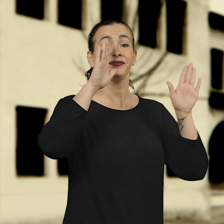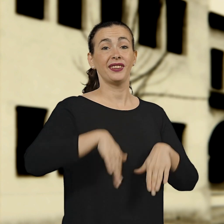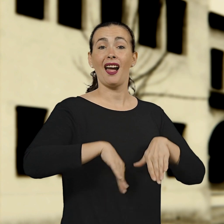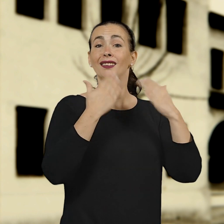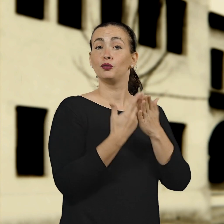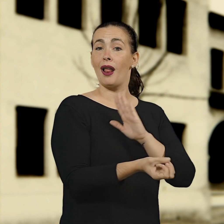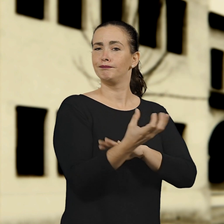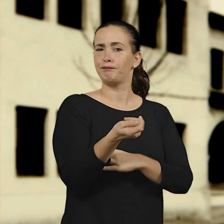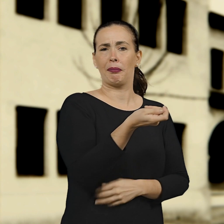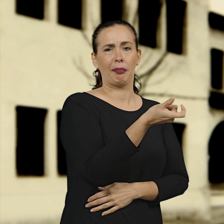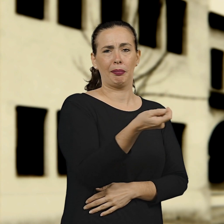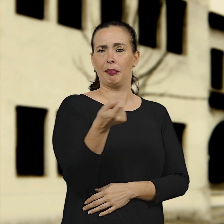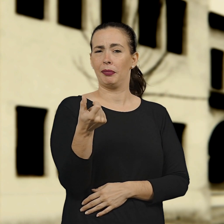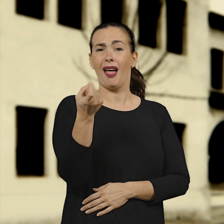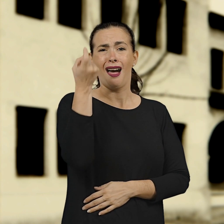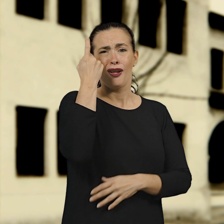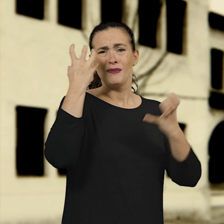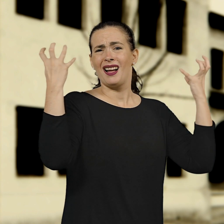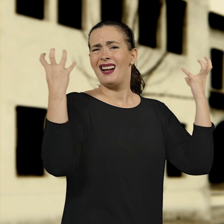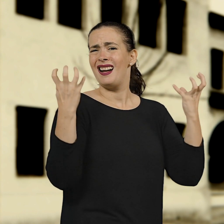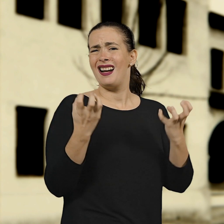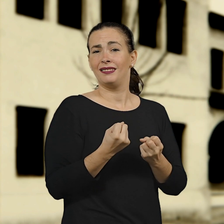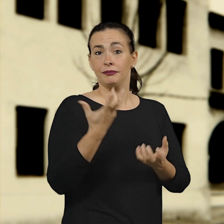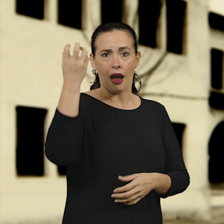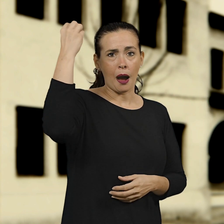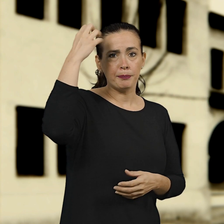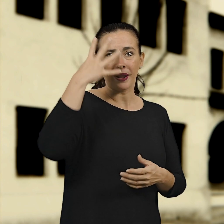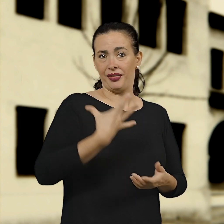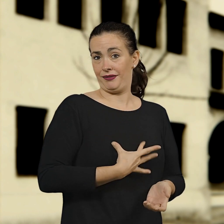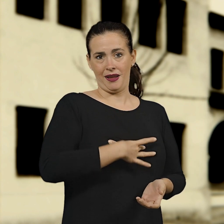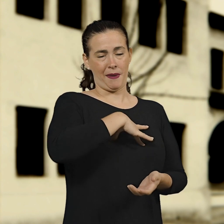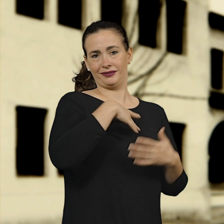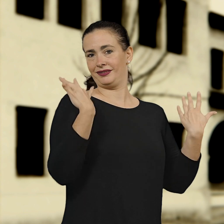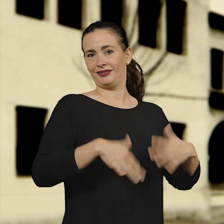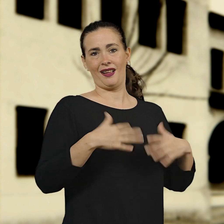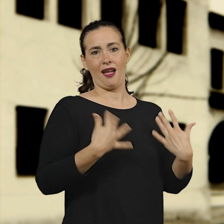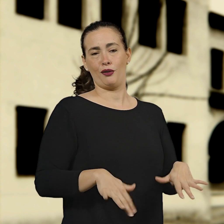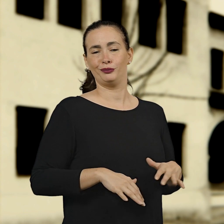Tot i això, la tasca d’escolarització i alfabetització va ser ingent.